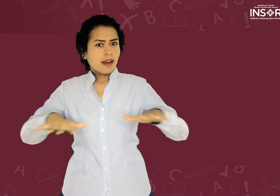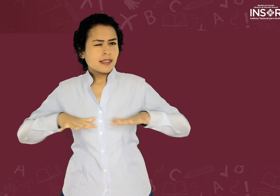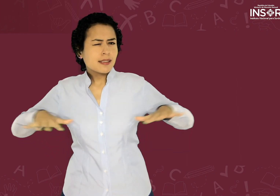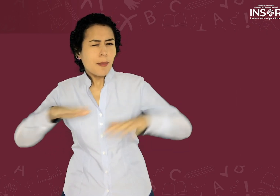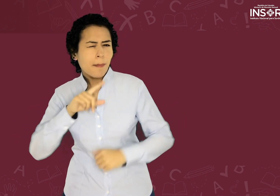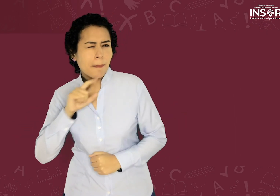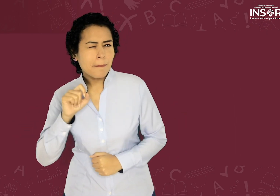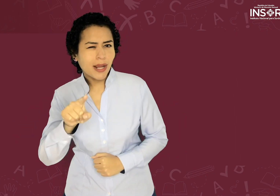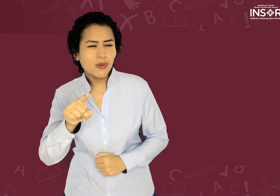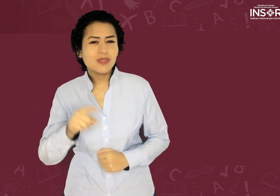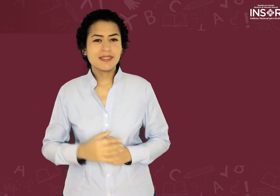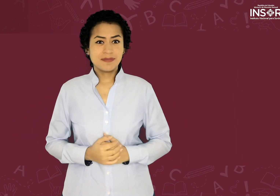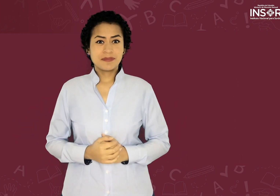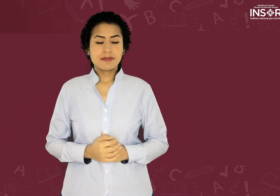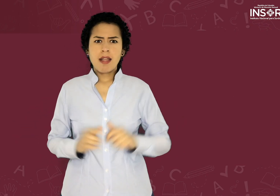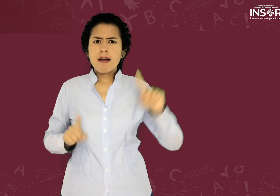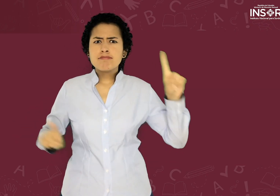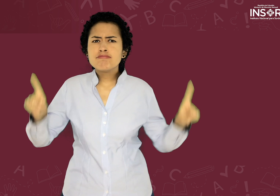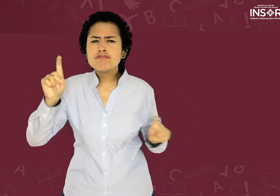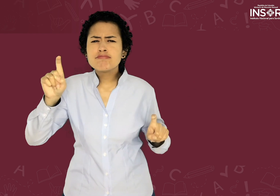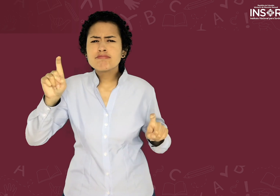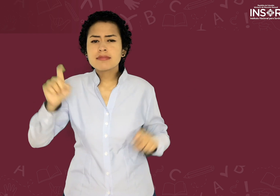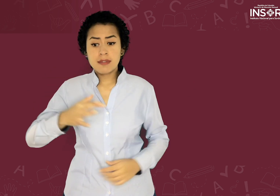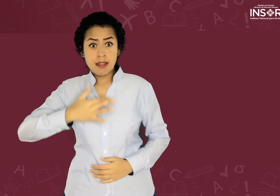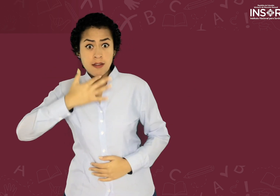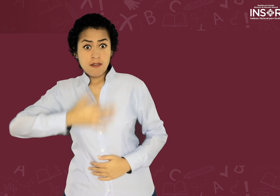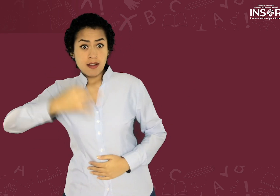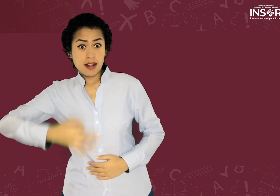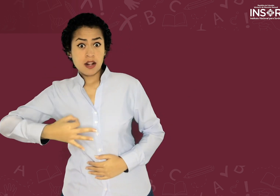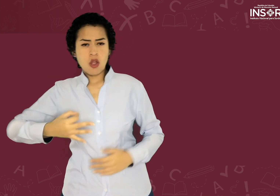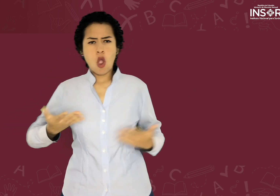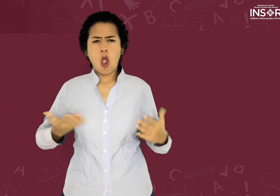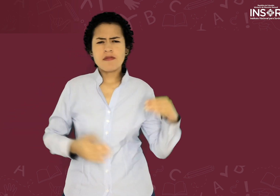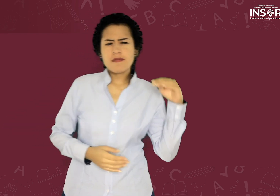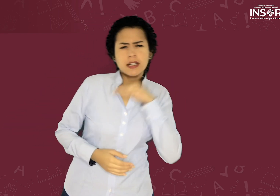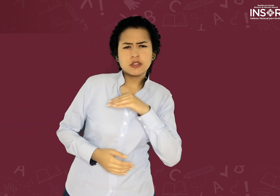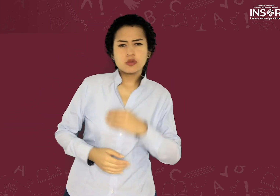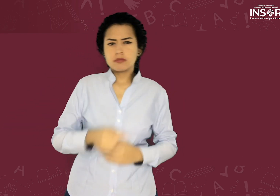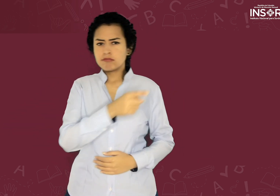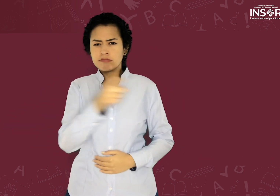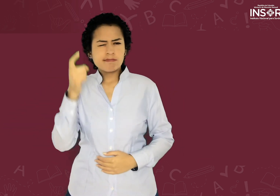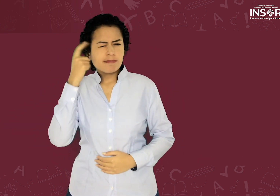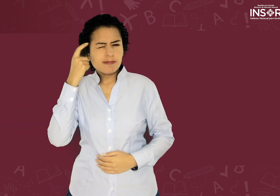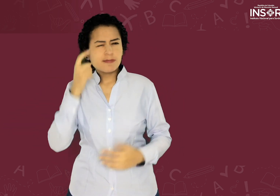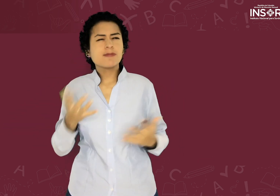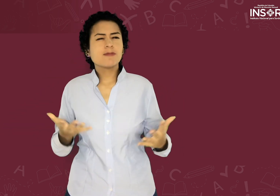En este espacio de preguntas, les voy a hacer una para que respondan si es verdadero o falso.